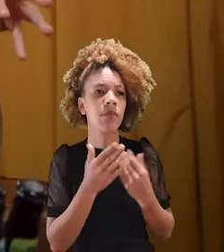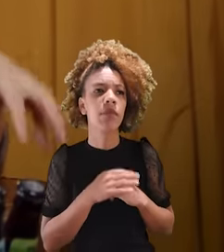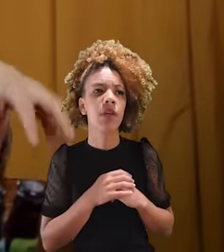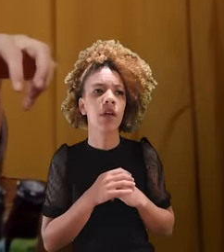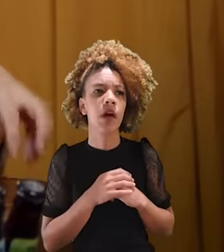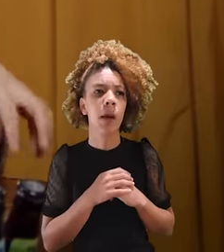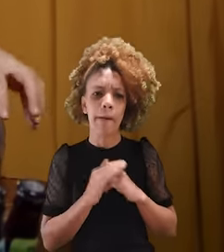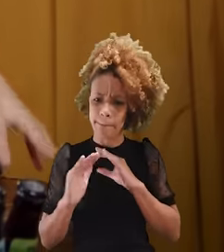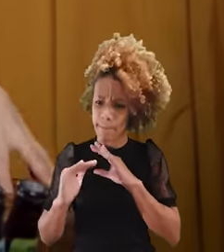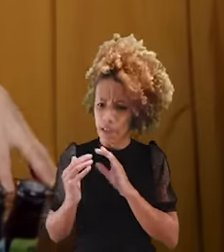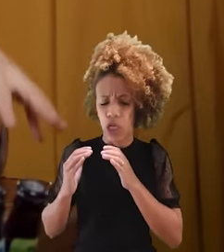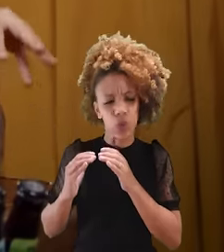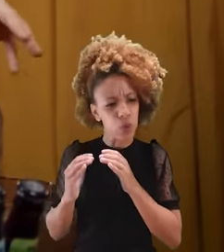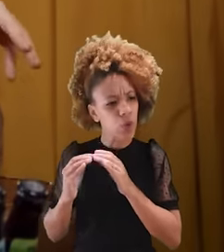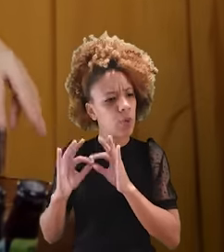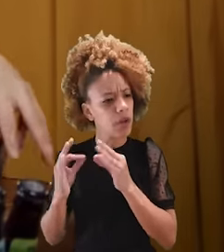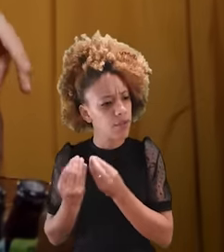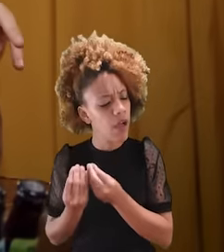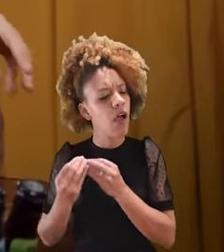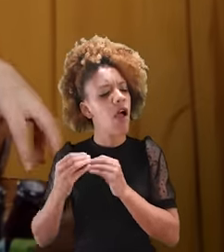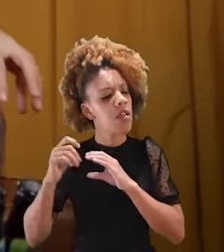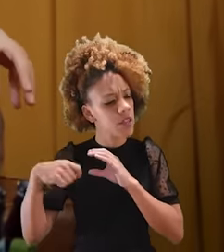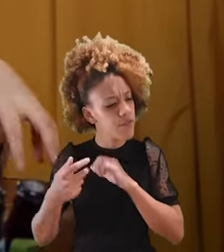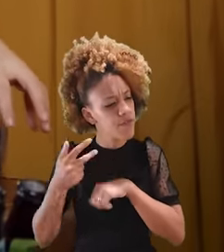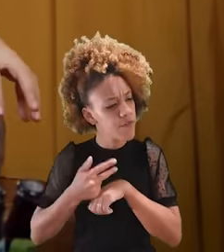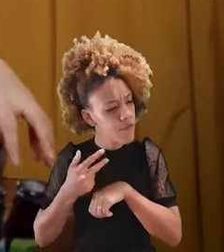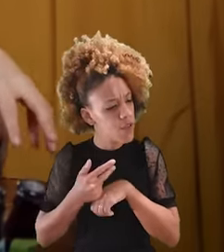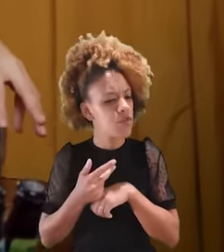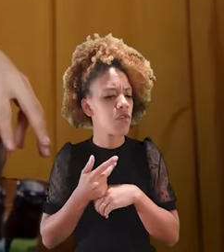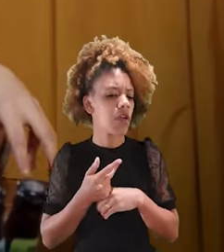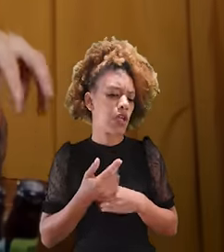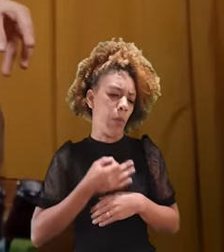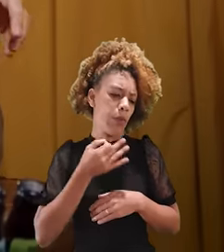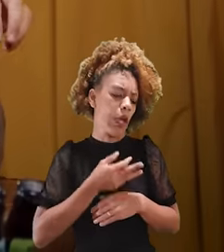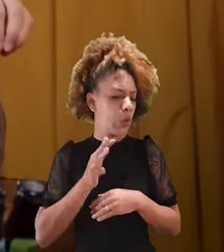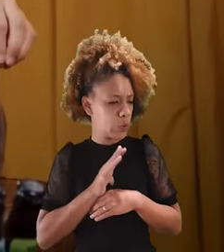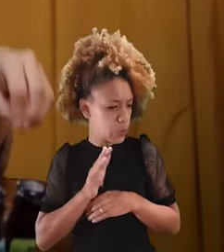mandaram num grupo de família esse post que você falou contra o pronunciamento do Lula que associou